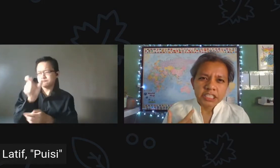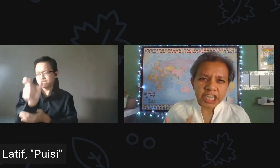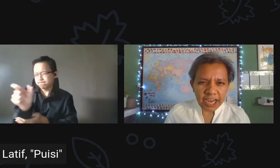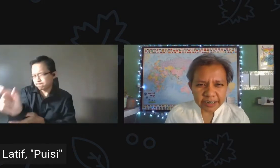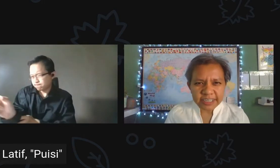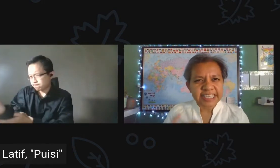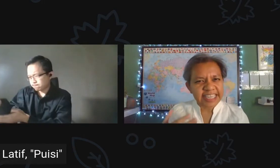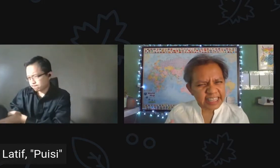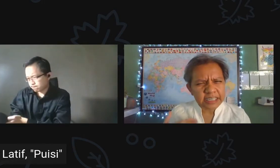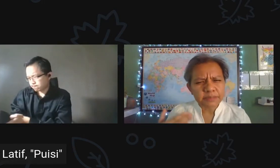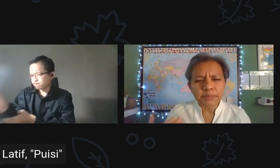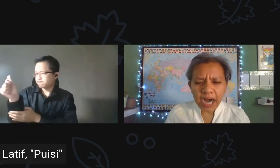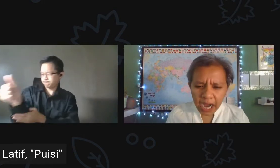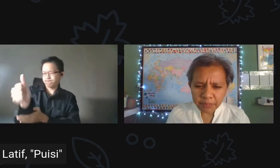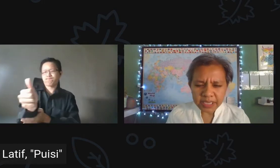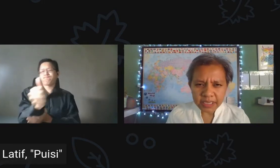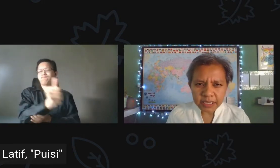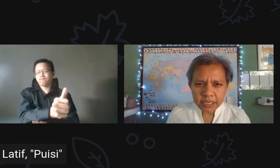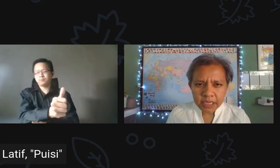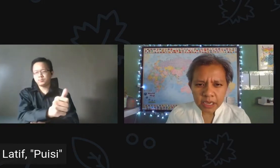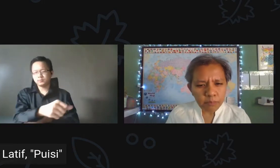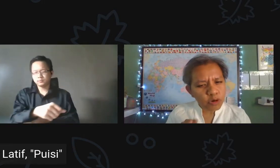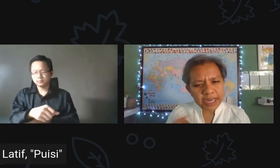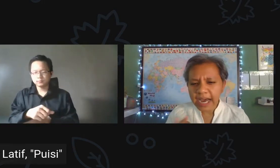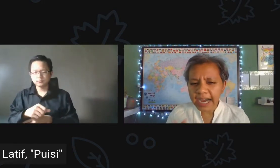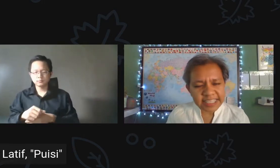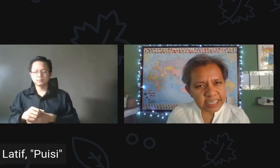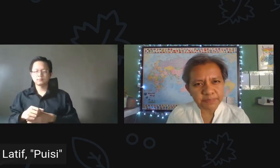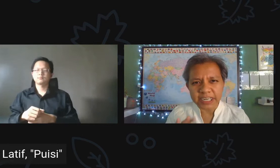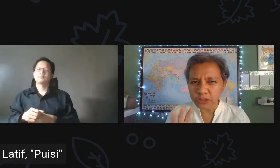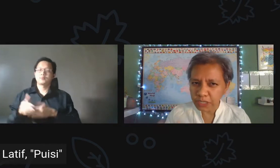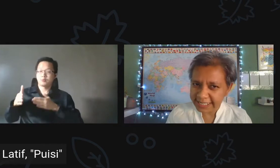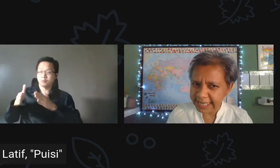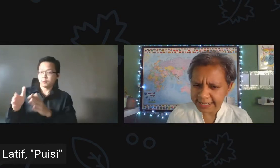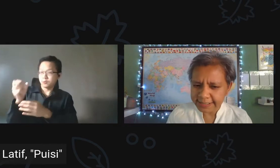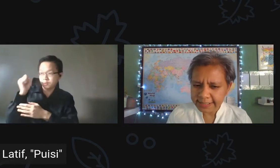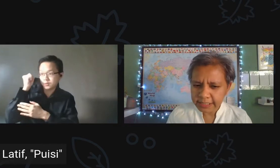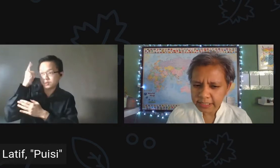Cara kita memahami bukan hanya pada tulisan